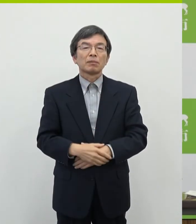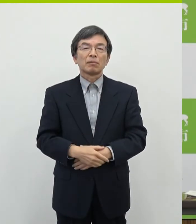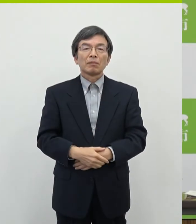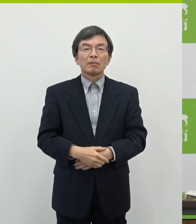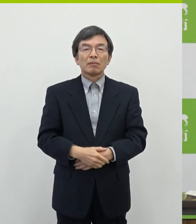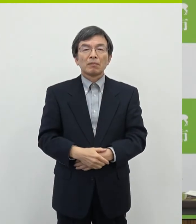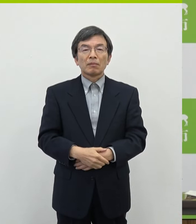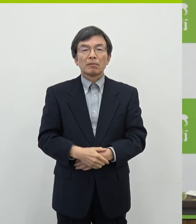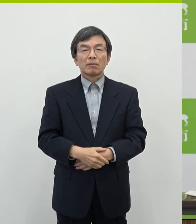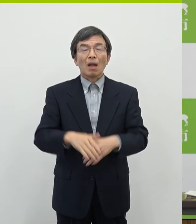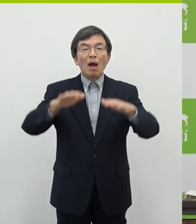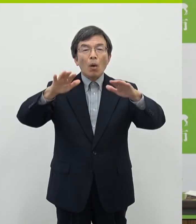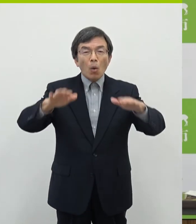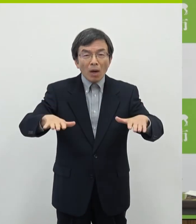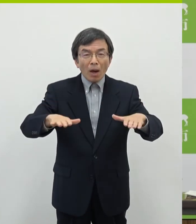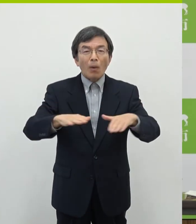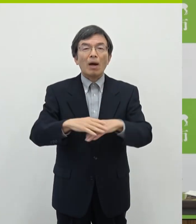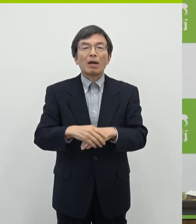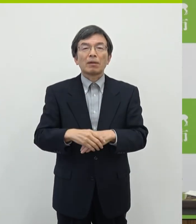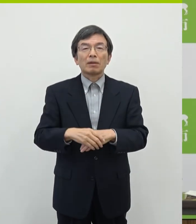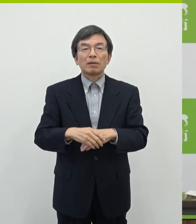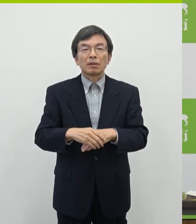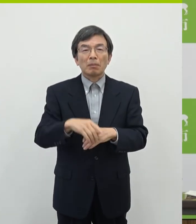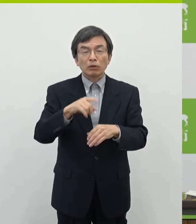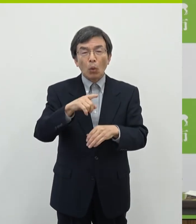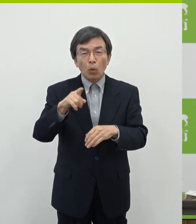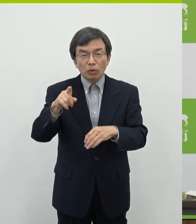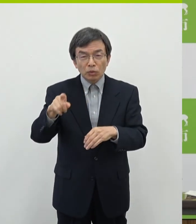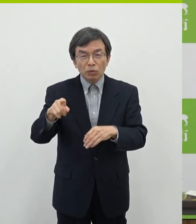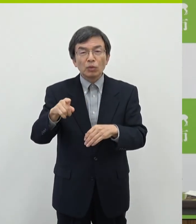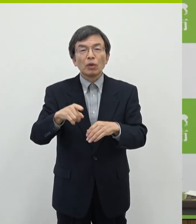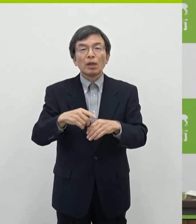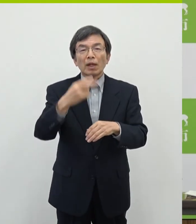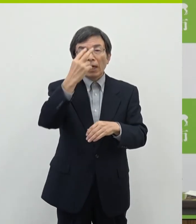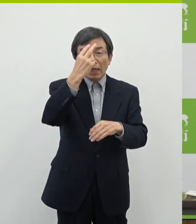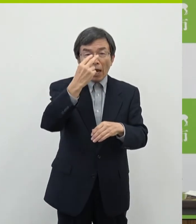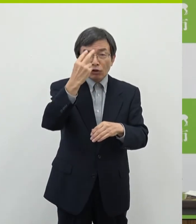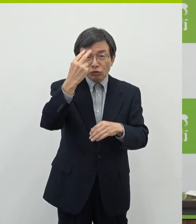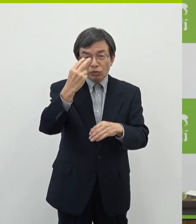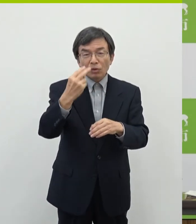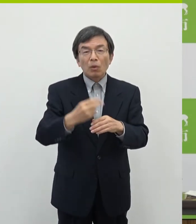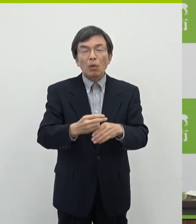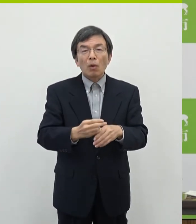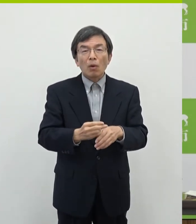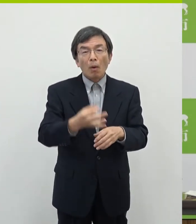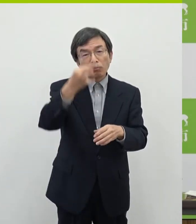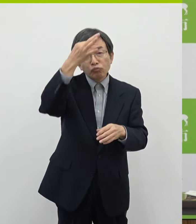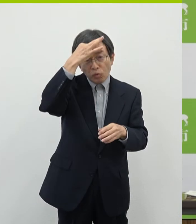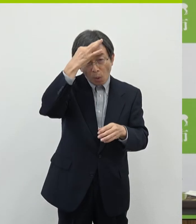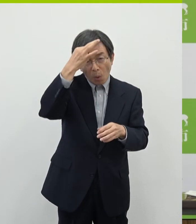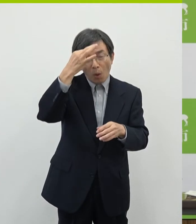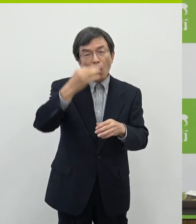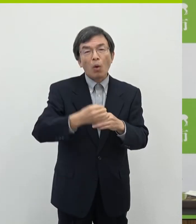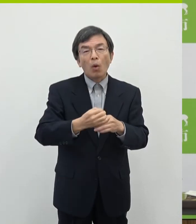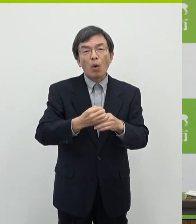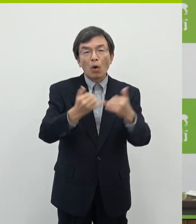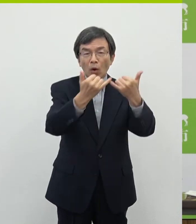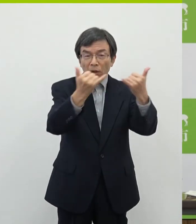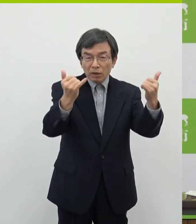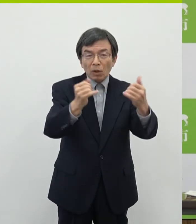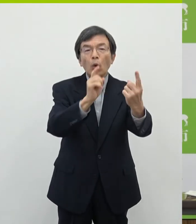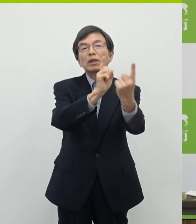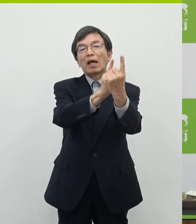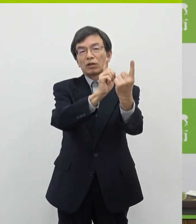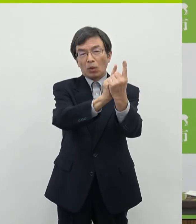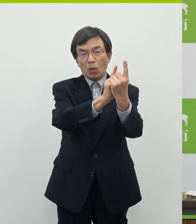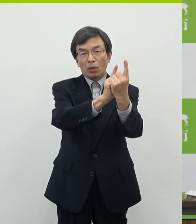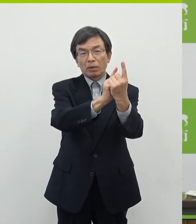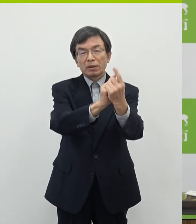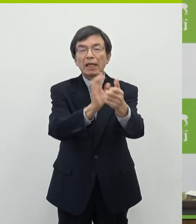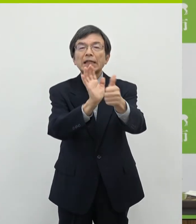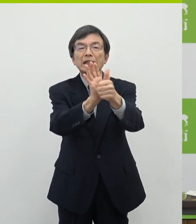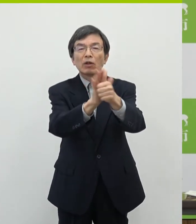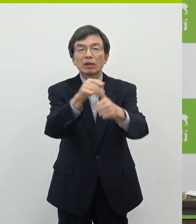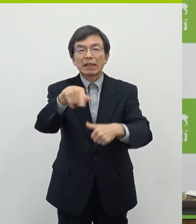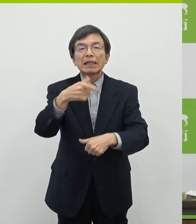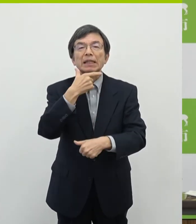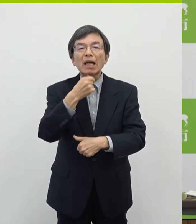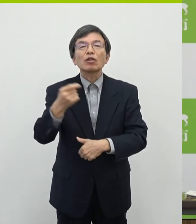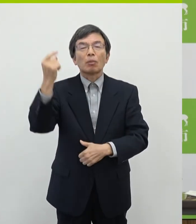で今回はですねあのまあそういうあの芸術を本業とされている方 を主に対象としてまー支援をしていきたいというふうに思っております